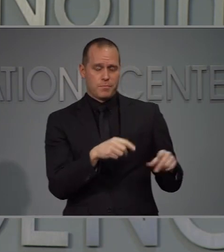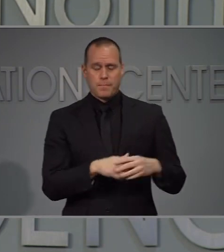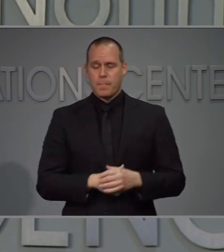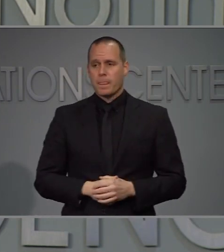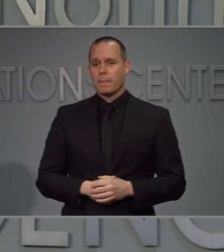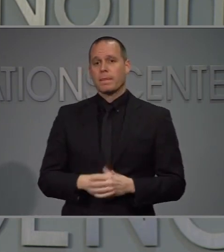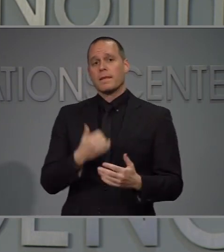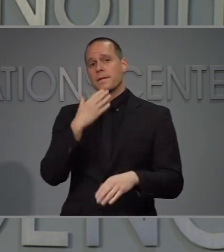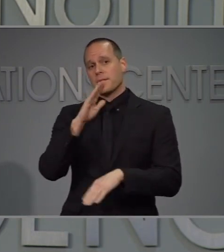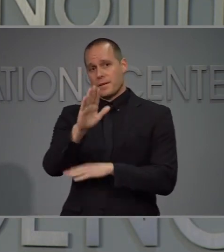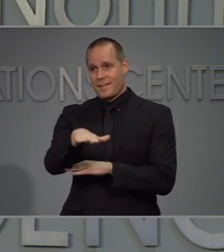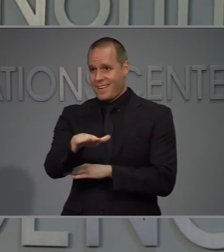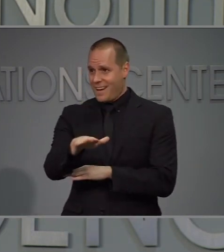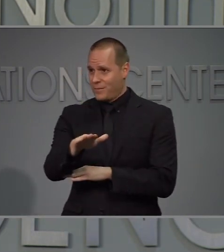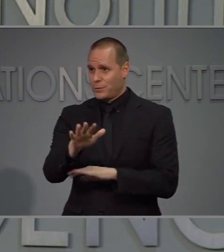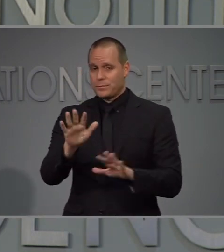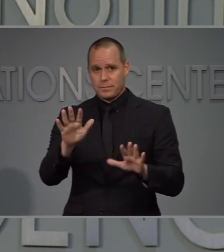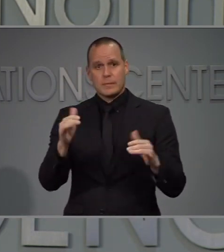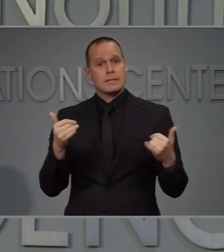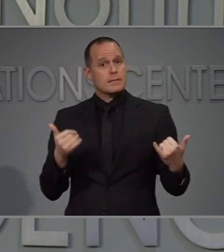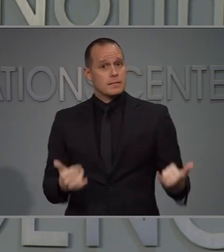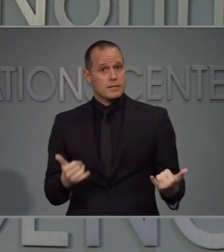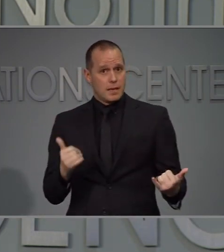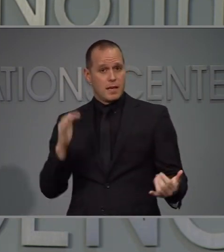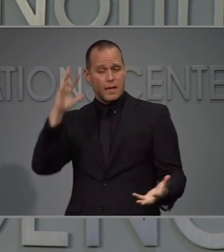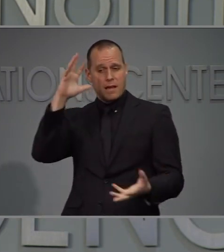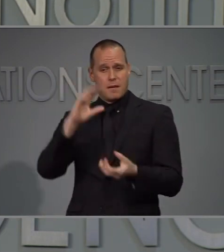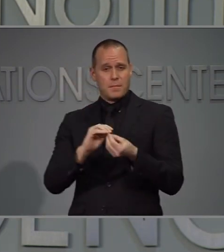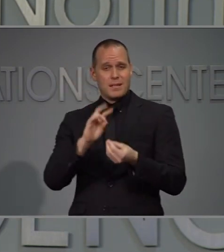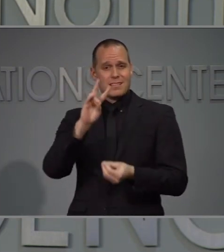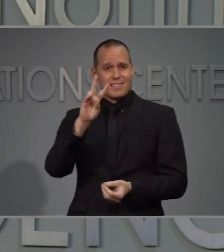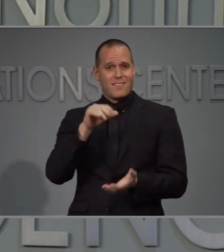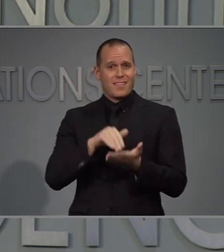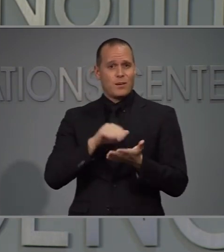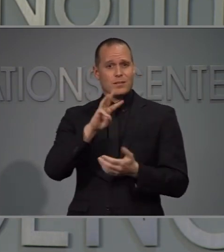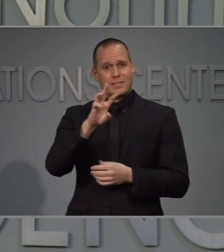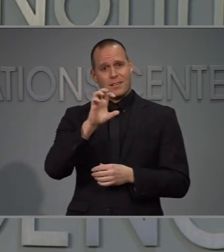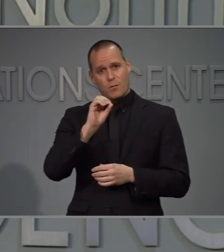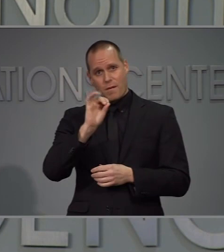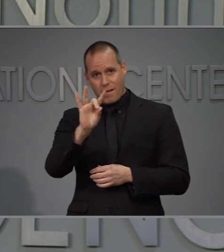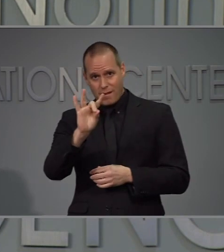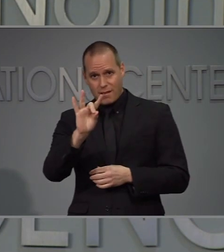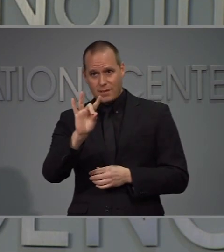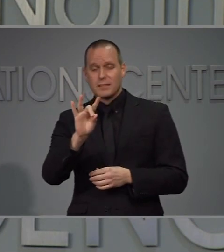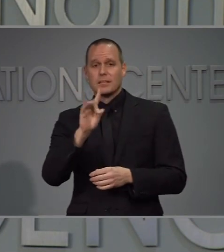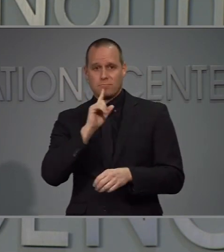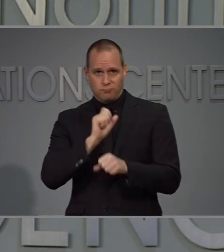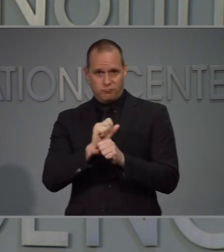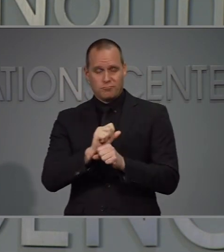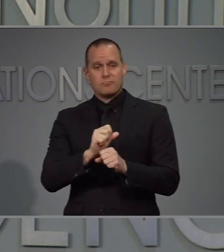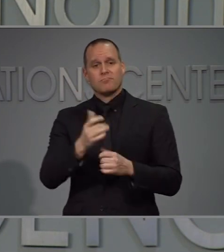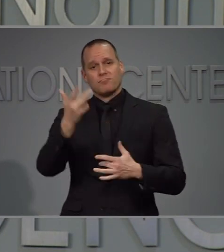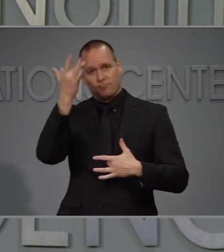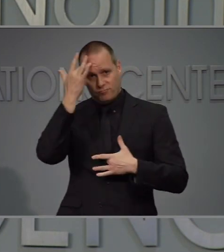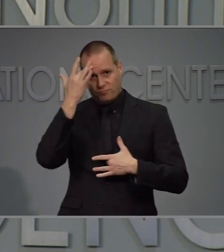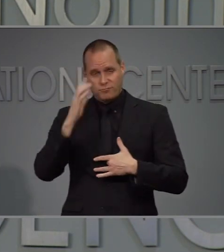UNC-TV mi punto com. El día de hoy tenemos siete mil seiscientos ocho casos